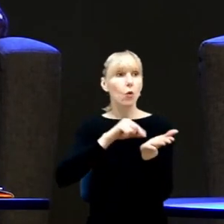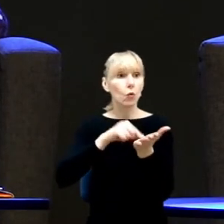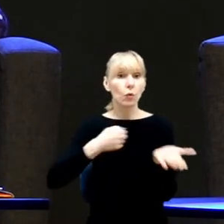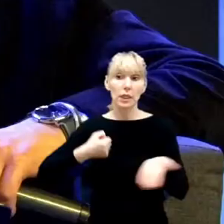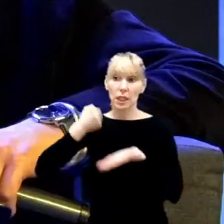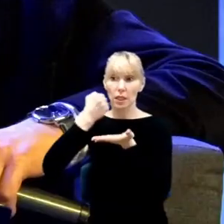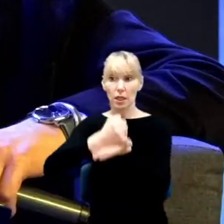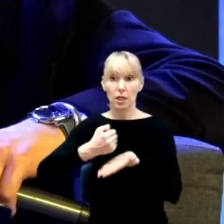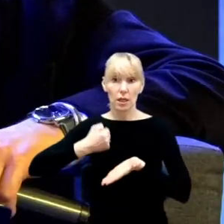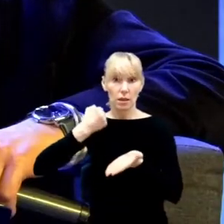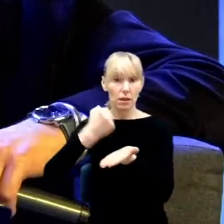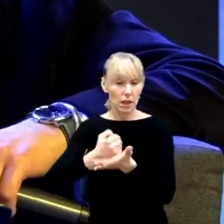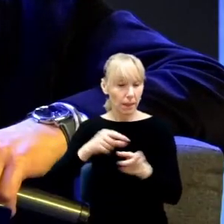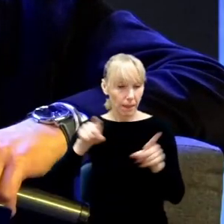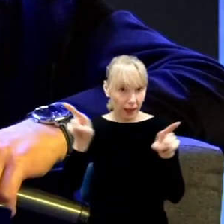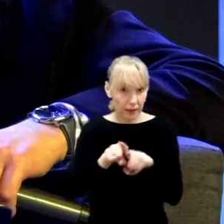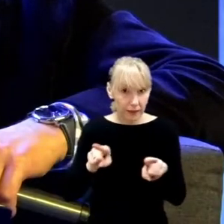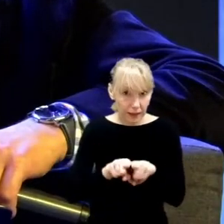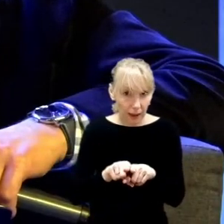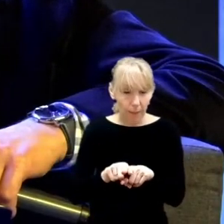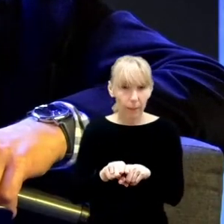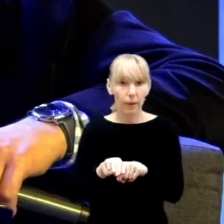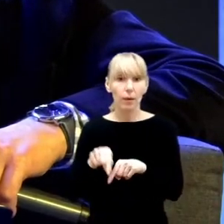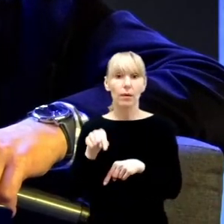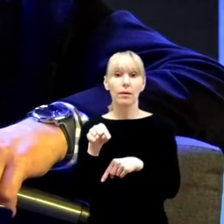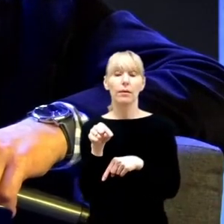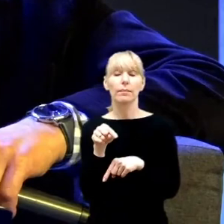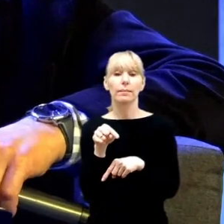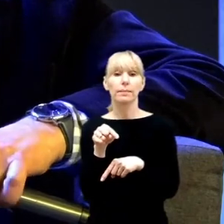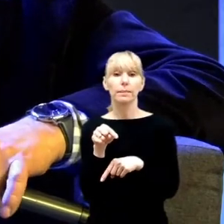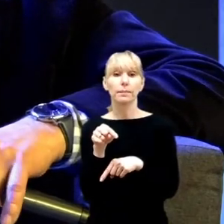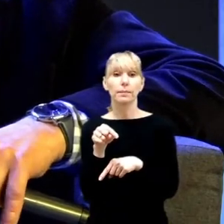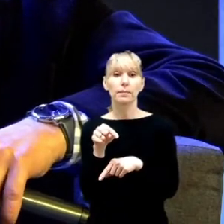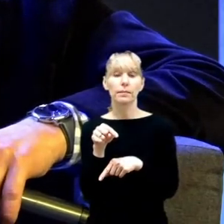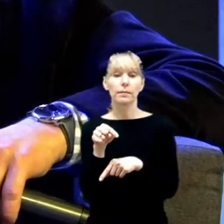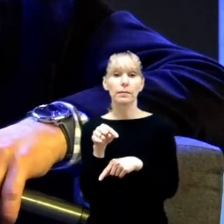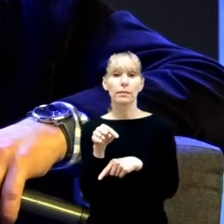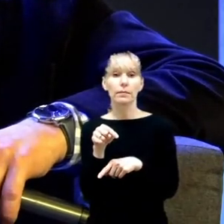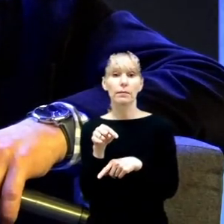i niech by to było źródłem pewnego